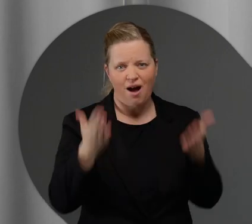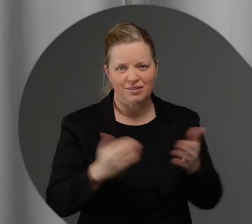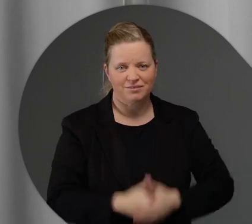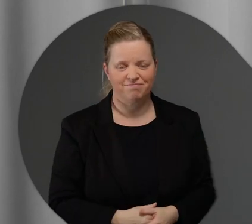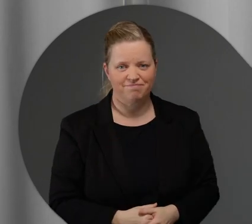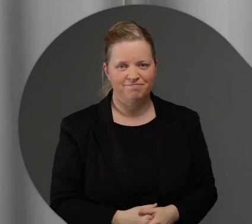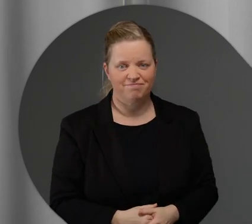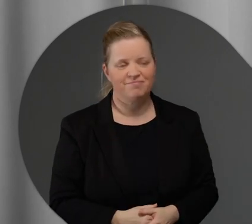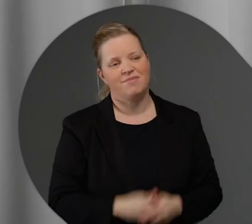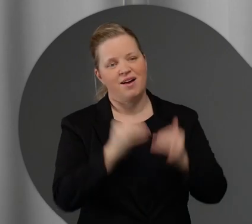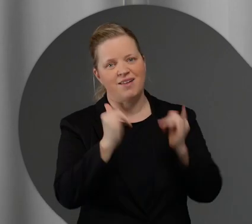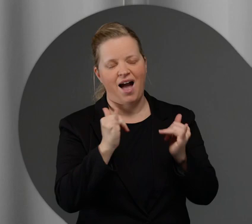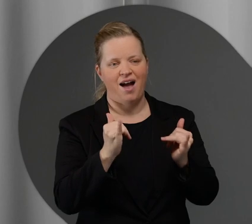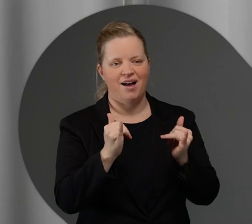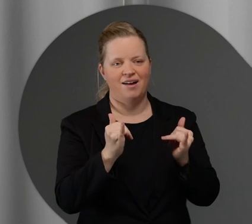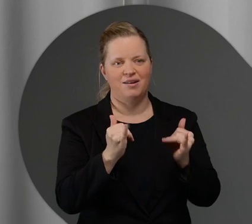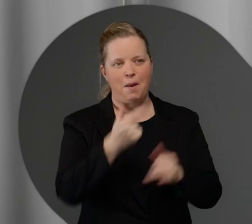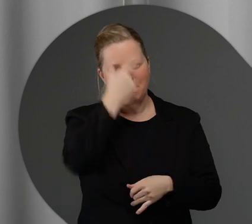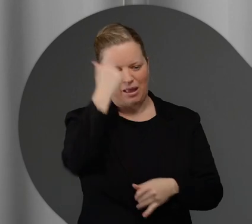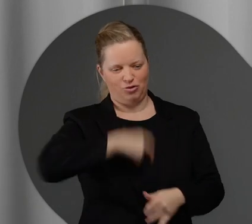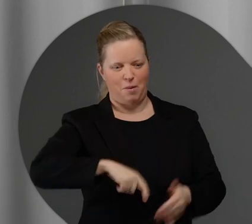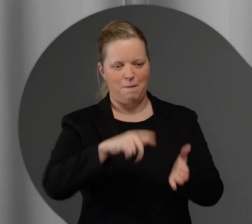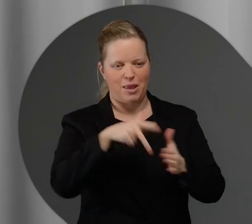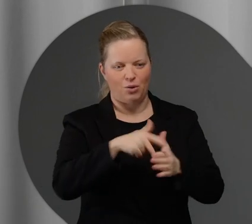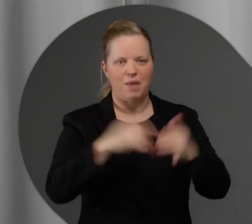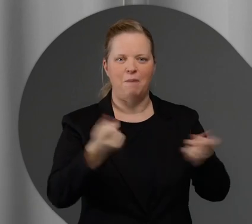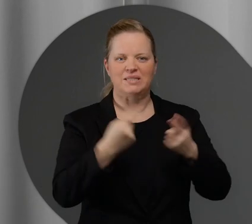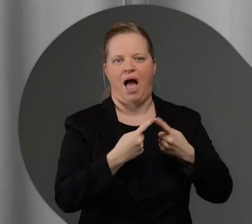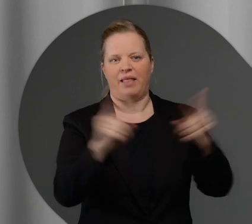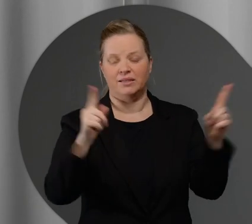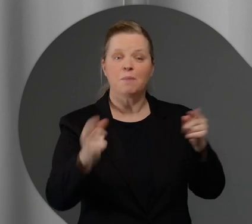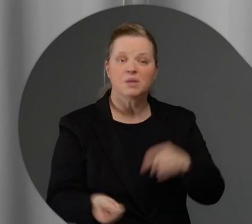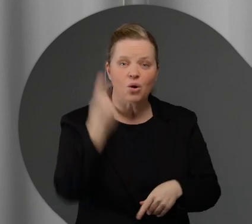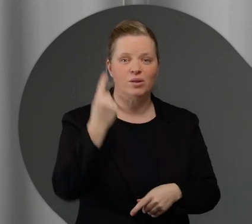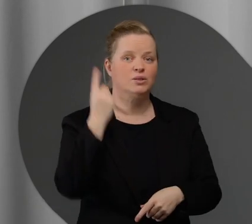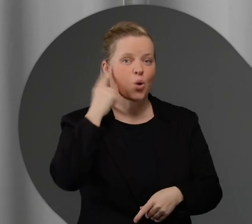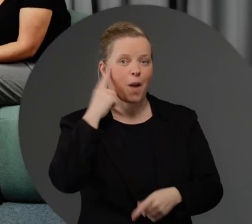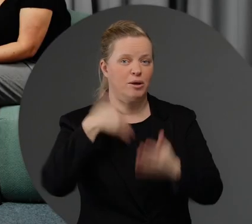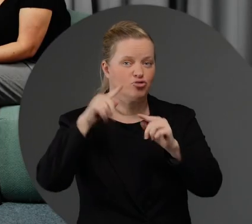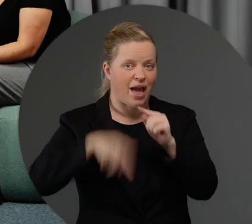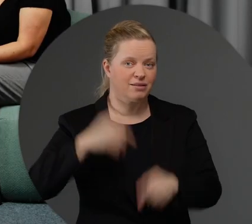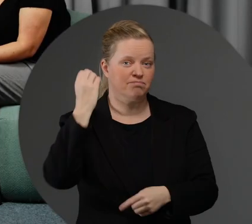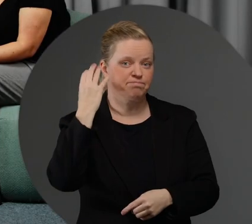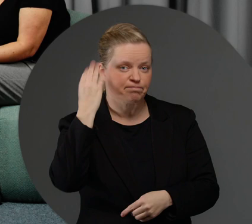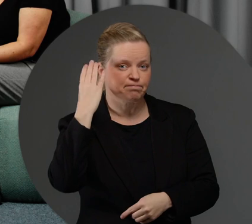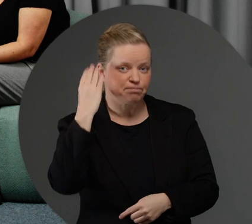Aber ja, man ist ein bisschen so der Andere letztlich. Vor allem auch, wenn das Gehör schlechter wird noch zusätzlich. Alles klar, verstehe.